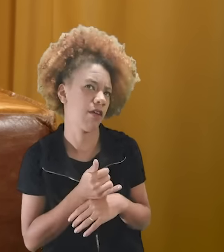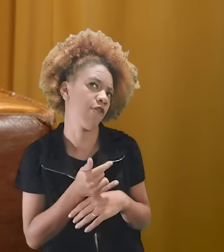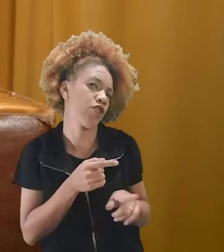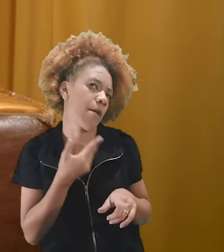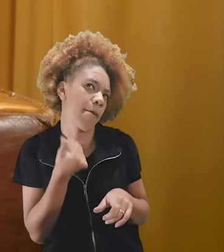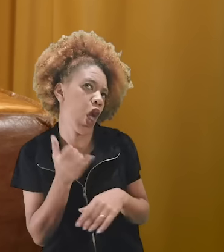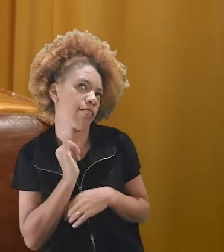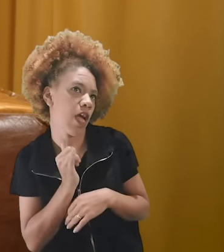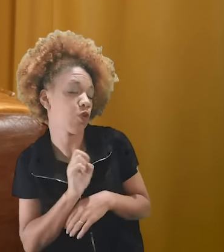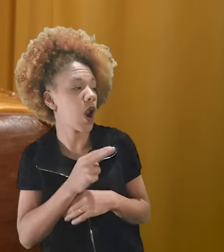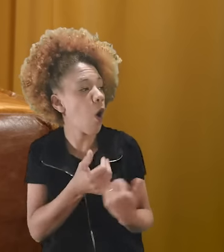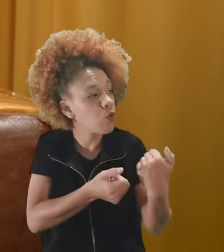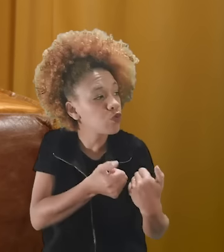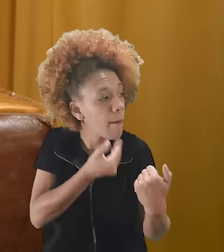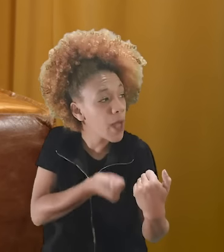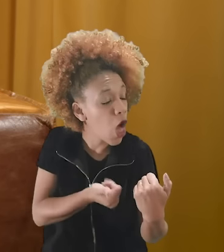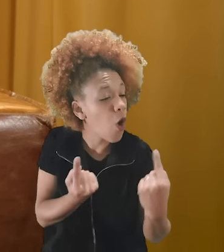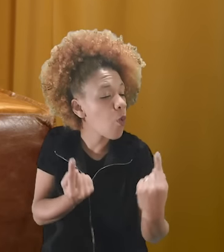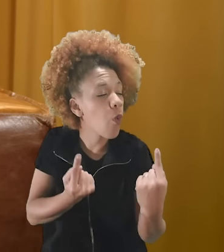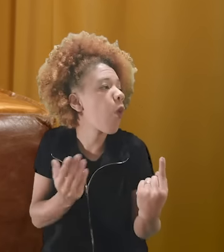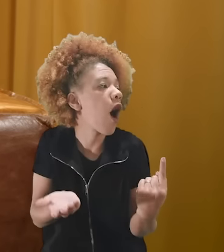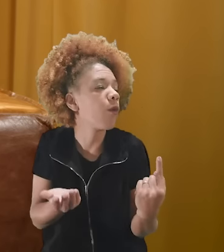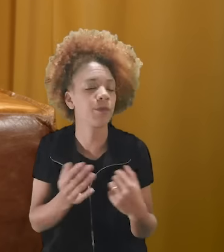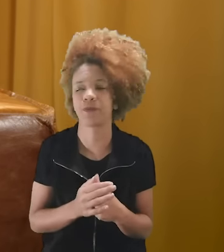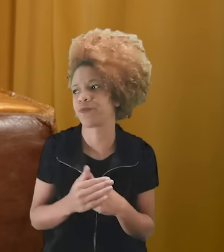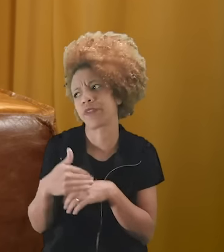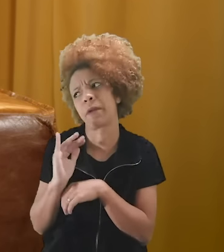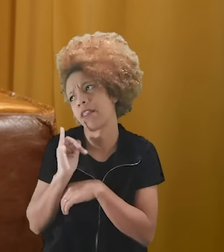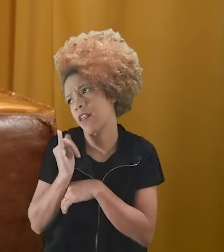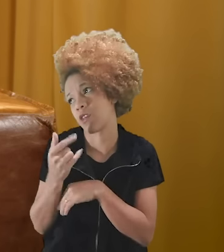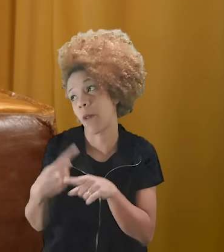considera mais narradora ou você se considera mais jogadora muito mais narradora porque eu